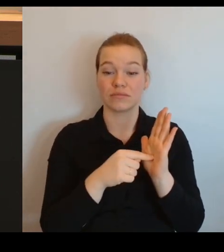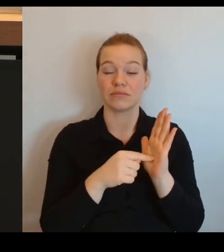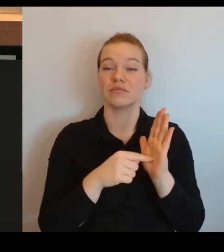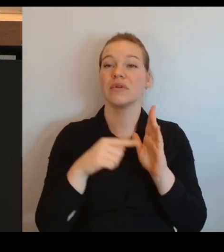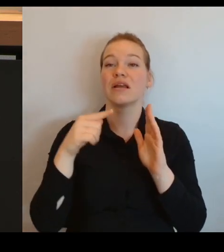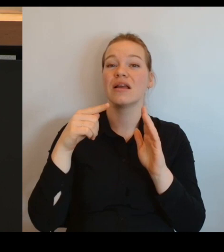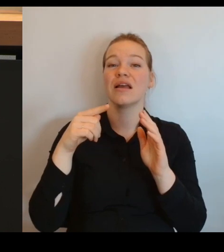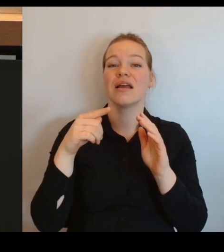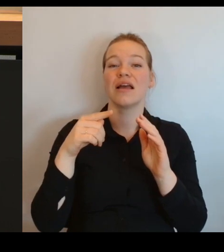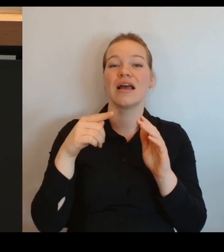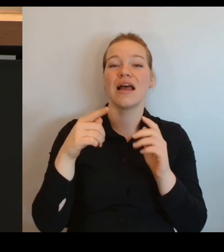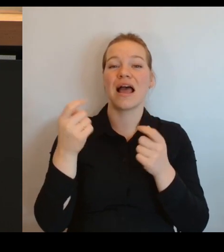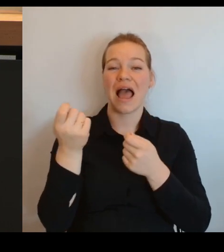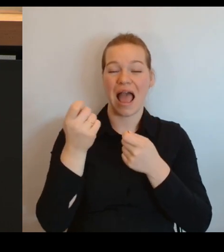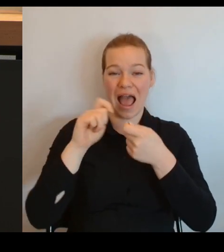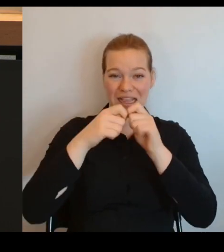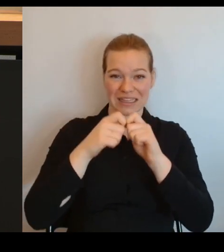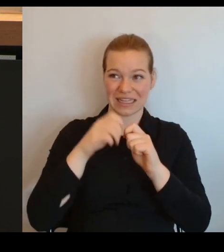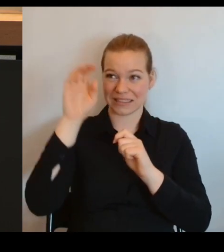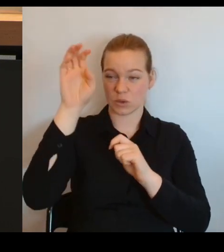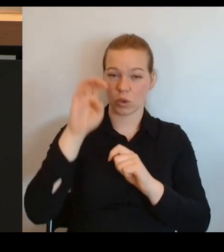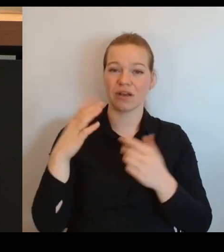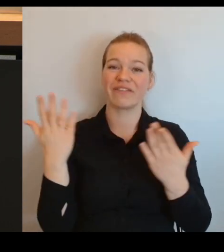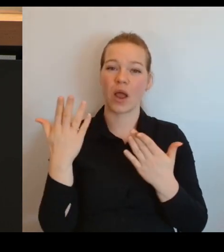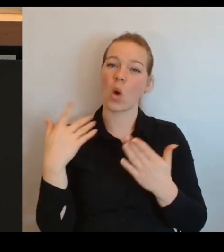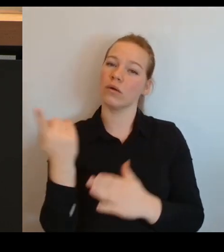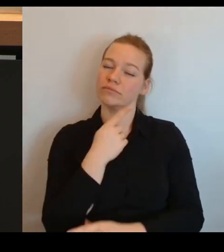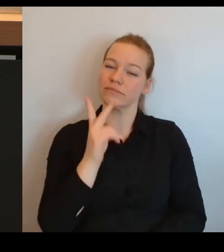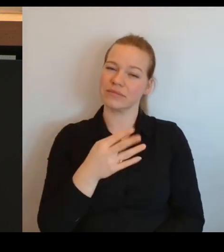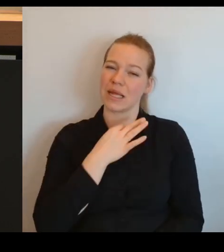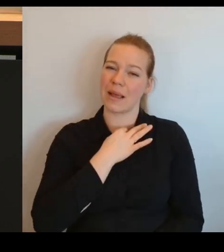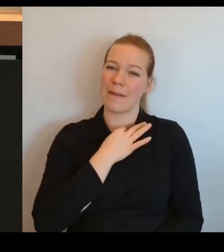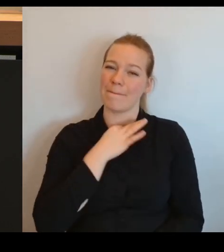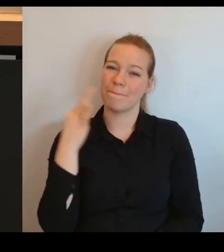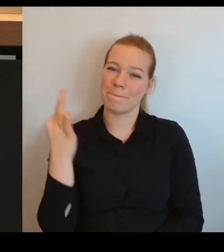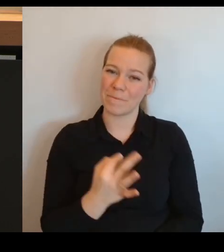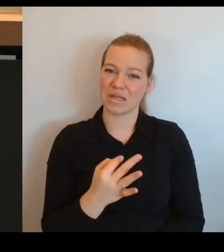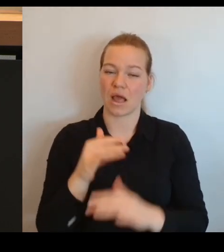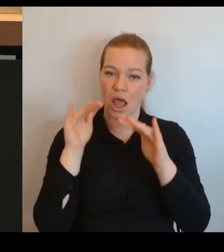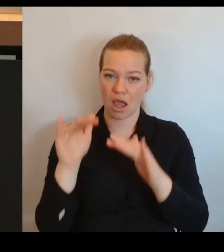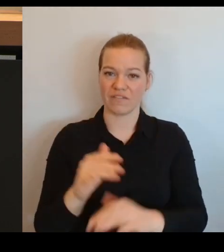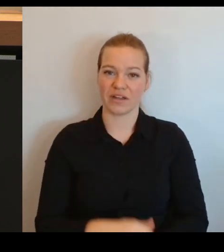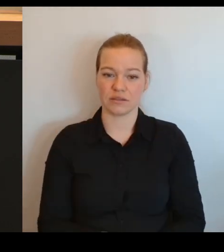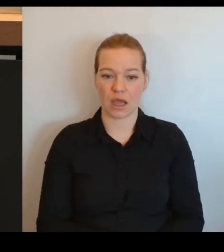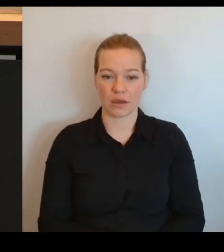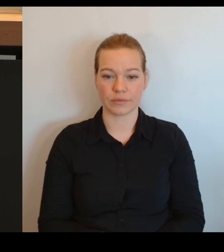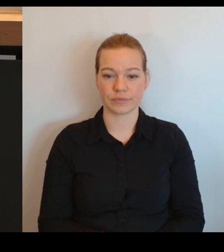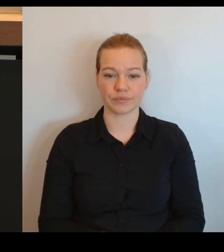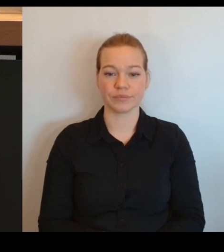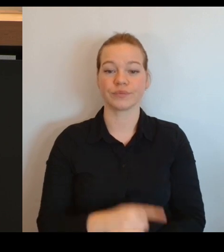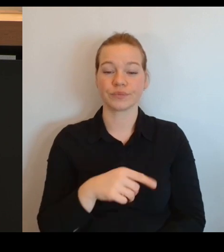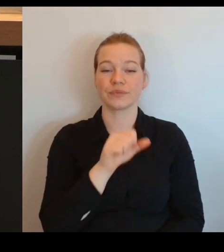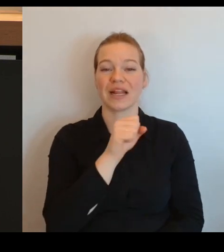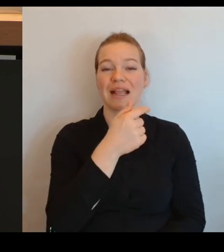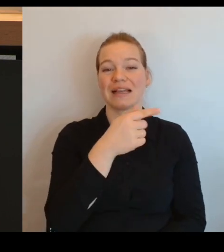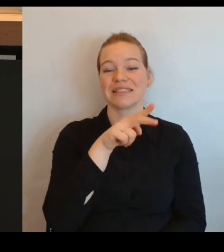Gefahrenlage voraus und in der StVO steht drin Bus Sonderfahrstreifen. Nur wenn mindestens 20 Linienbusse pro Stunde dort längst fahren.